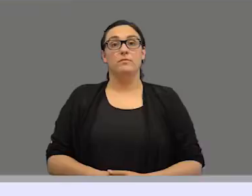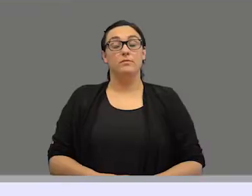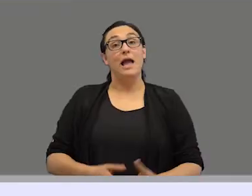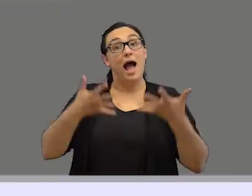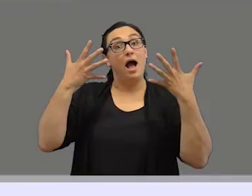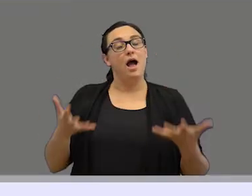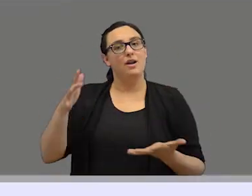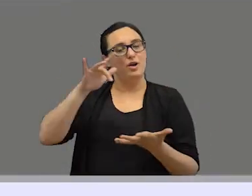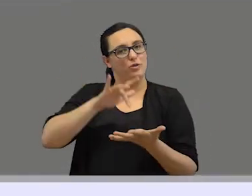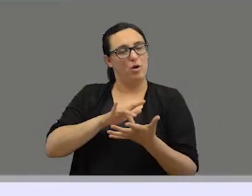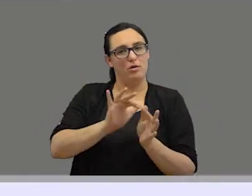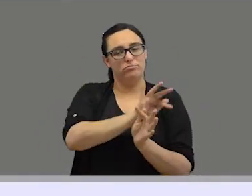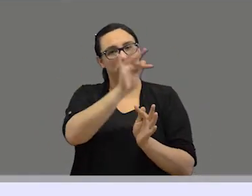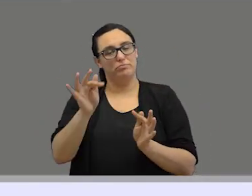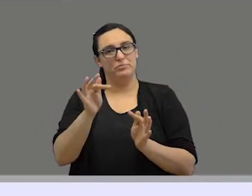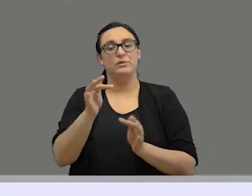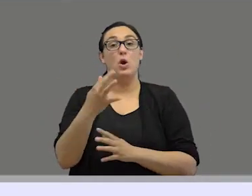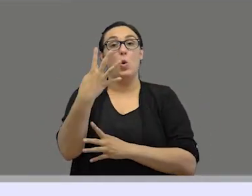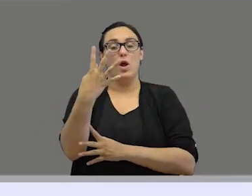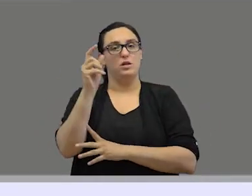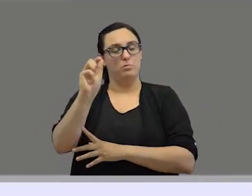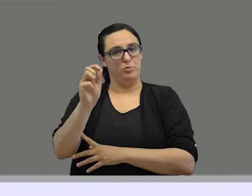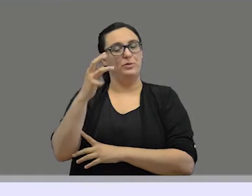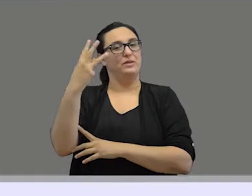Jetzt werden wir zu Teil 3 dieser Lektion übergehen,